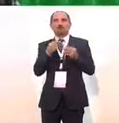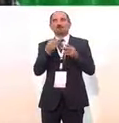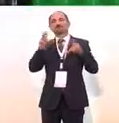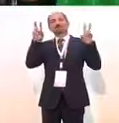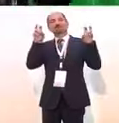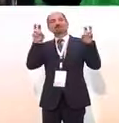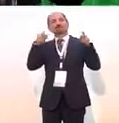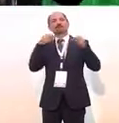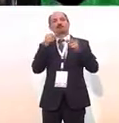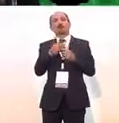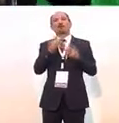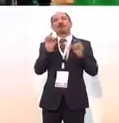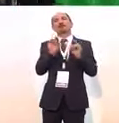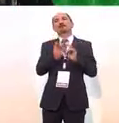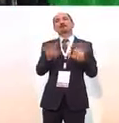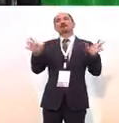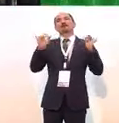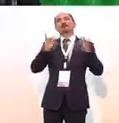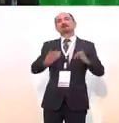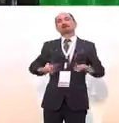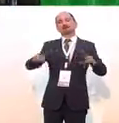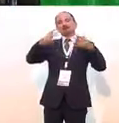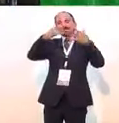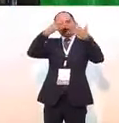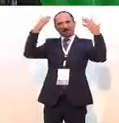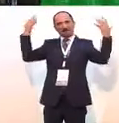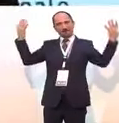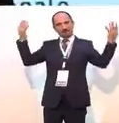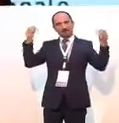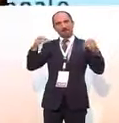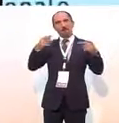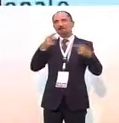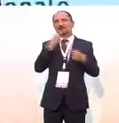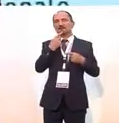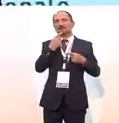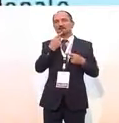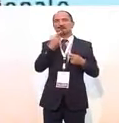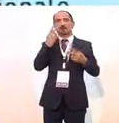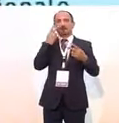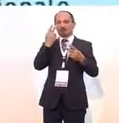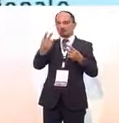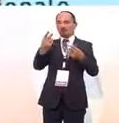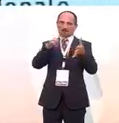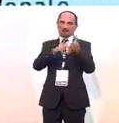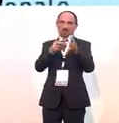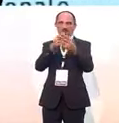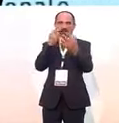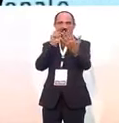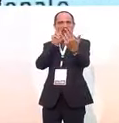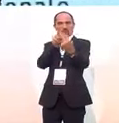con la libertà, la tranquillità, la serenità di chi guarda in faccia i problemi e non si